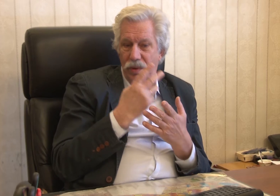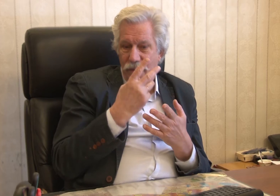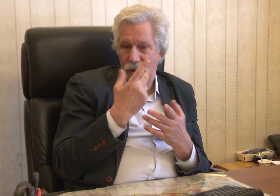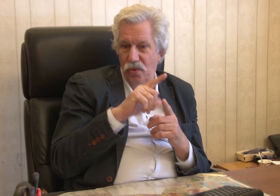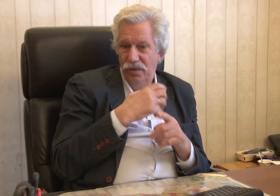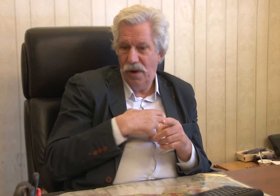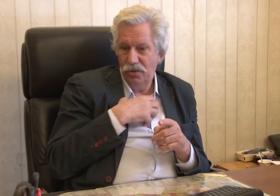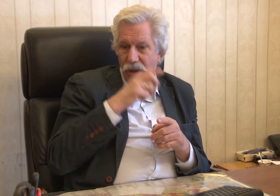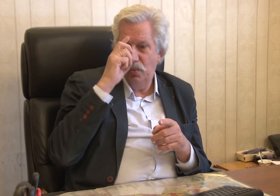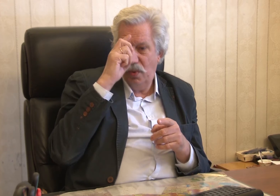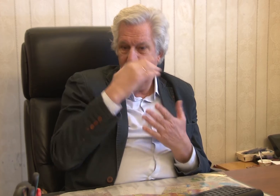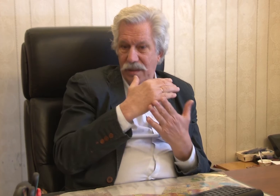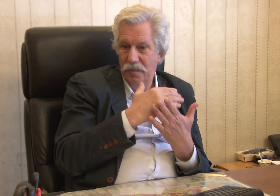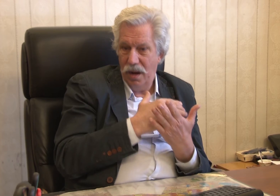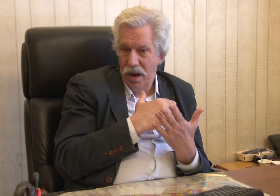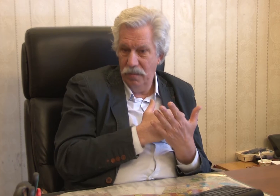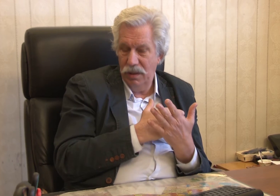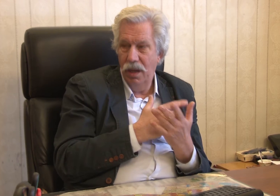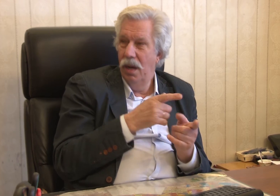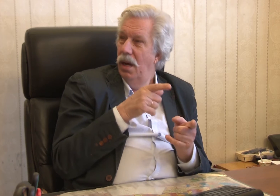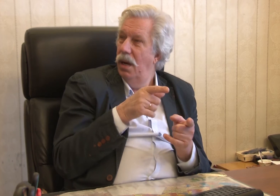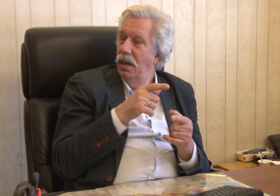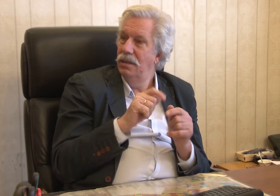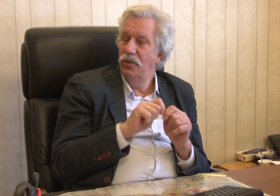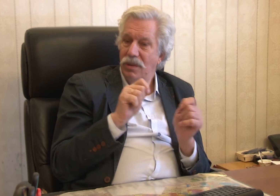Существуют две важные государственные программы: